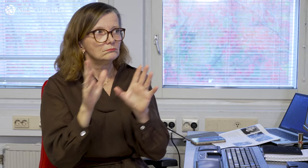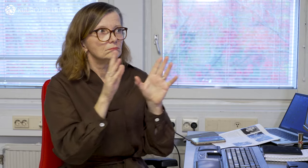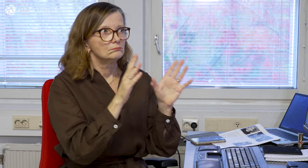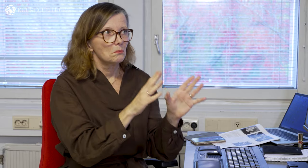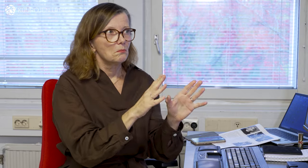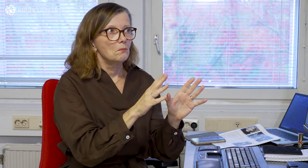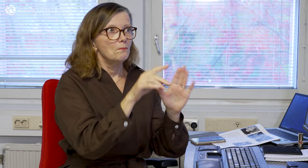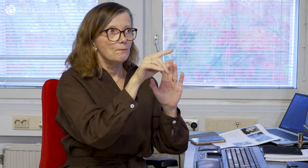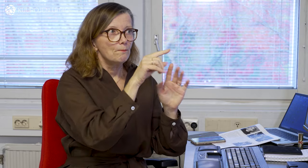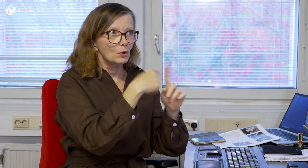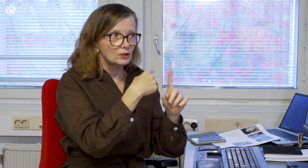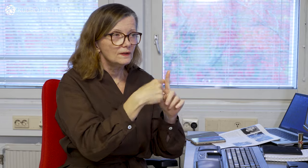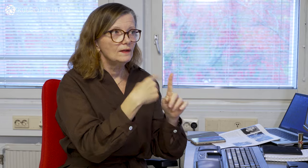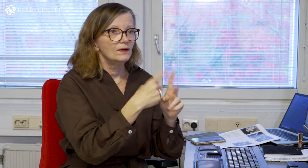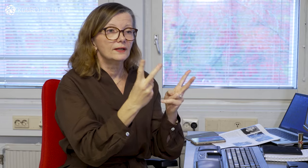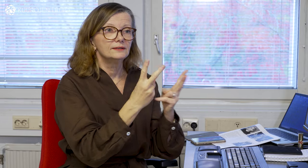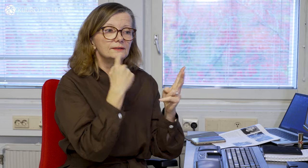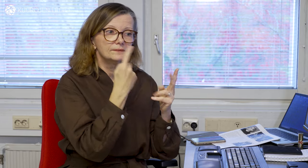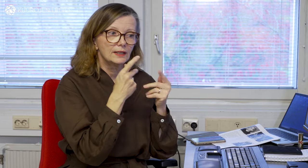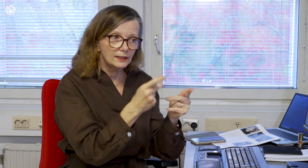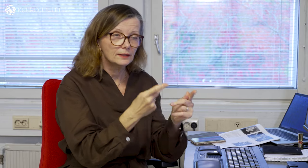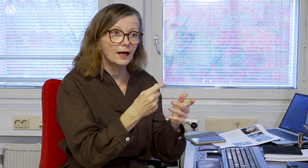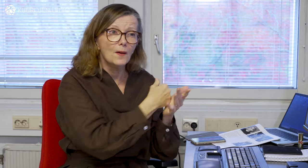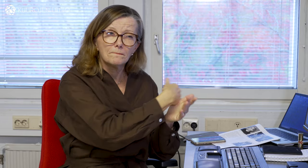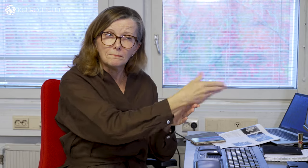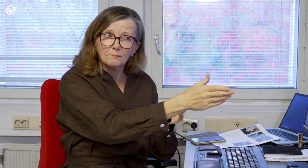Yleensä palaute on kiittävää.